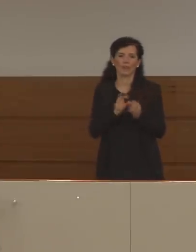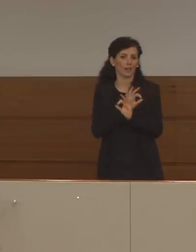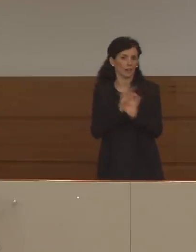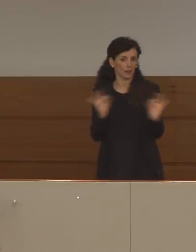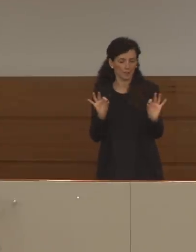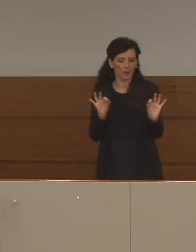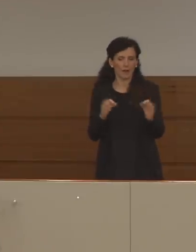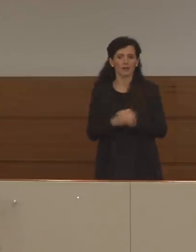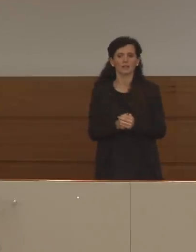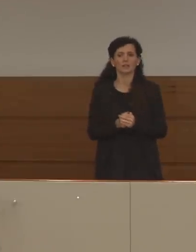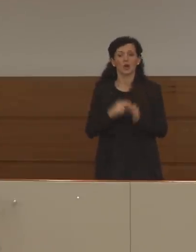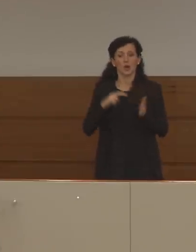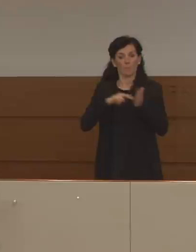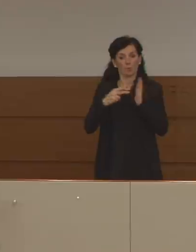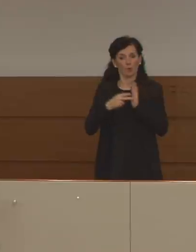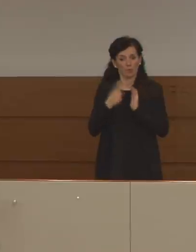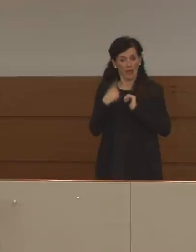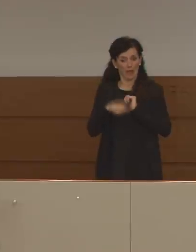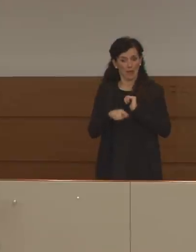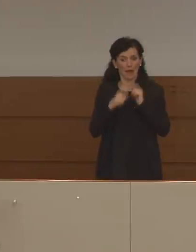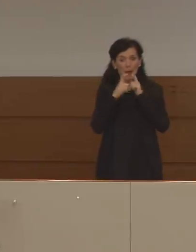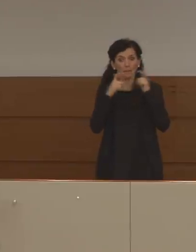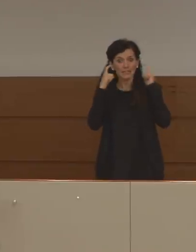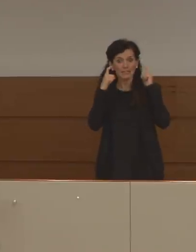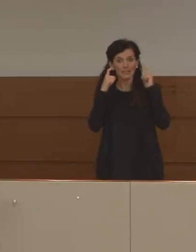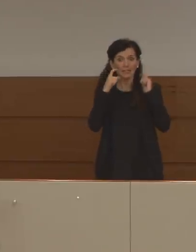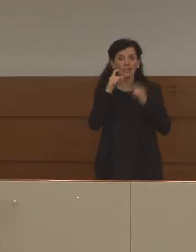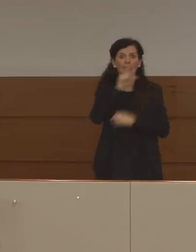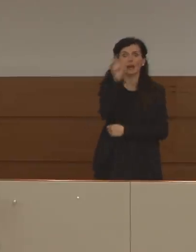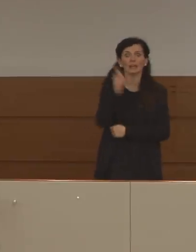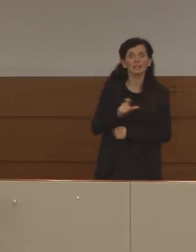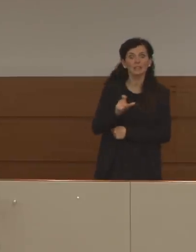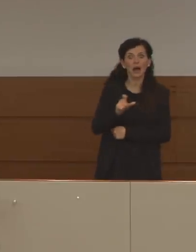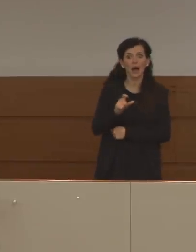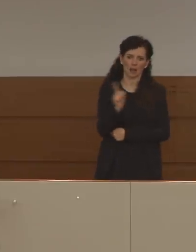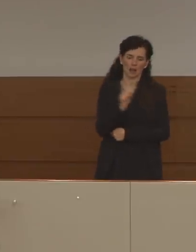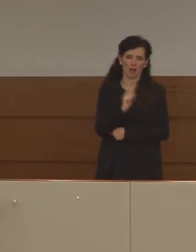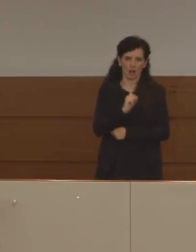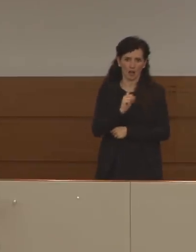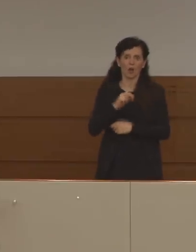soltanto italiano, nazionale ma problema internazionale